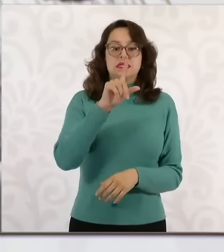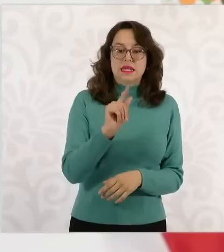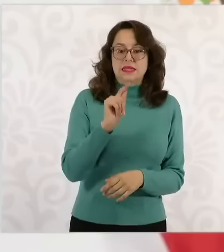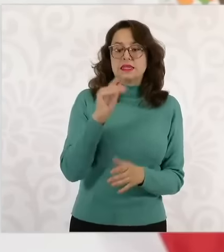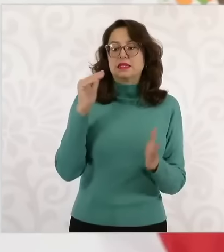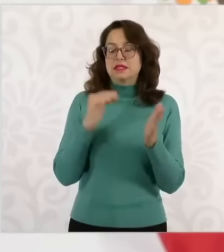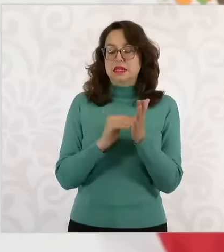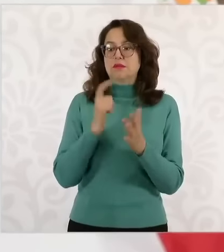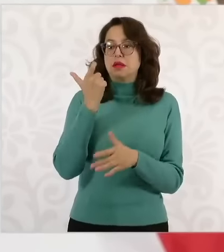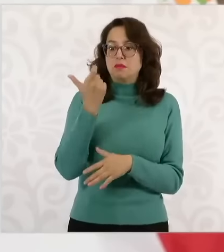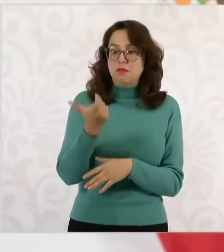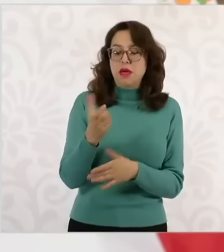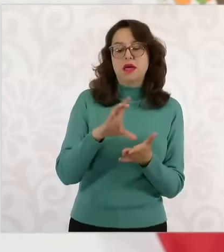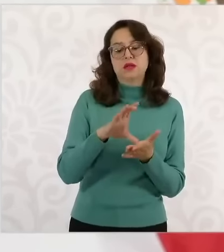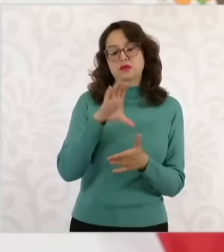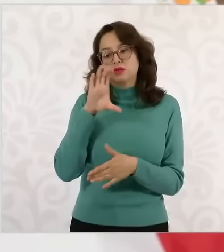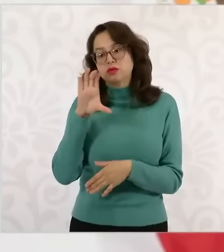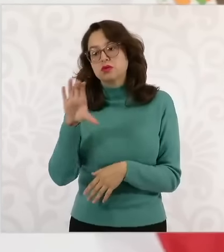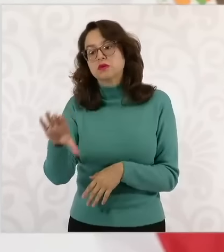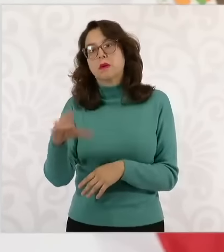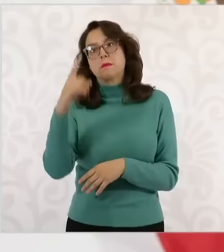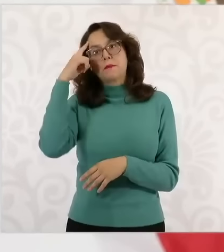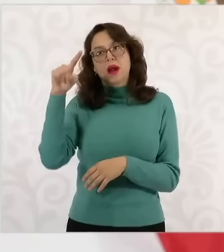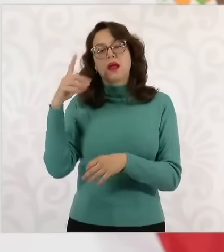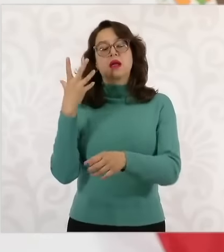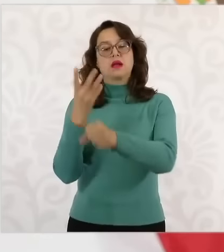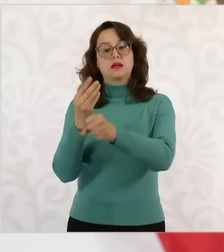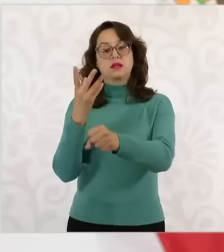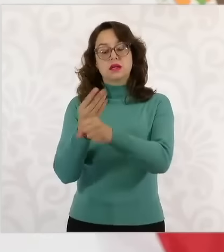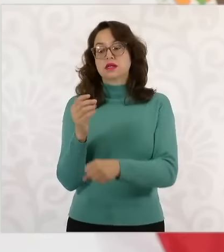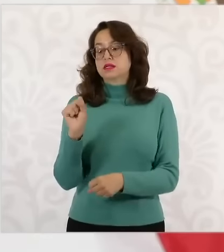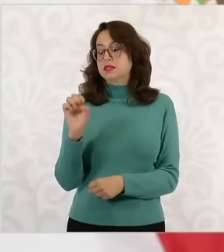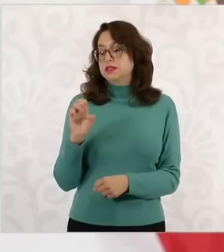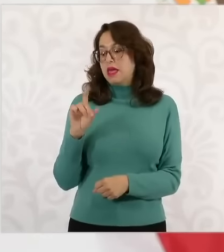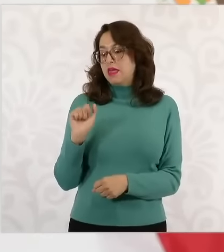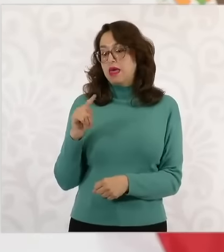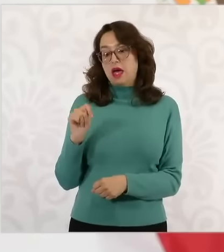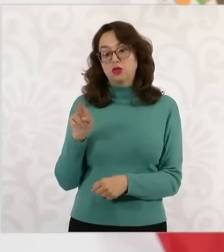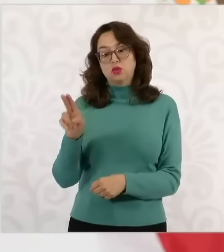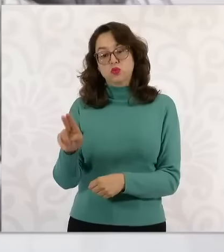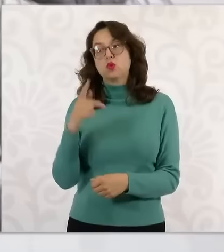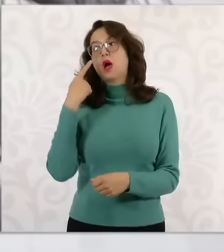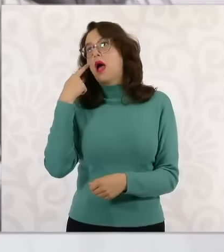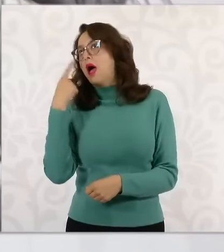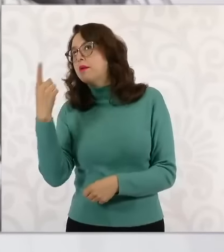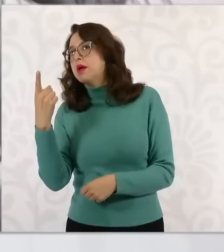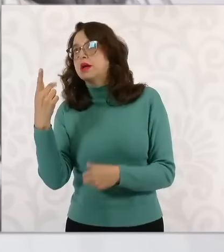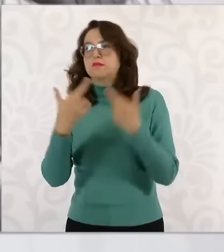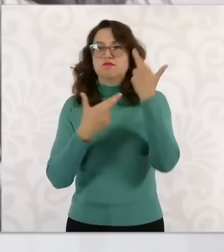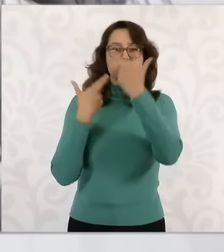en su momento ya dat con la información eh de bienestar para ver en cuántas familias tienen que